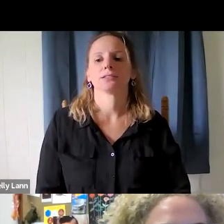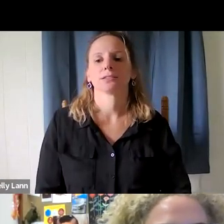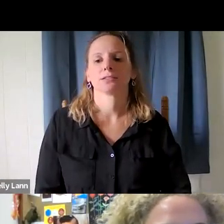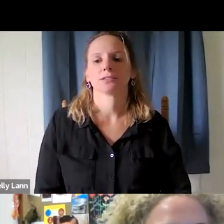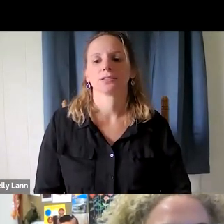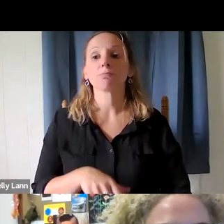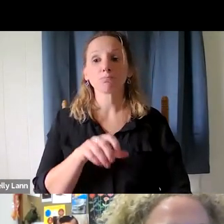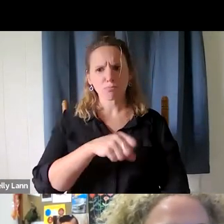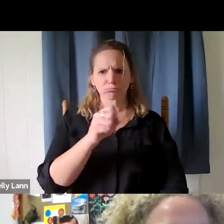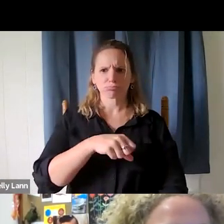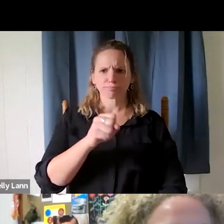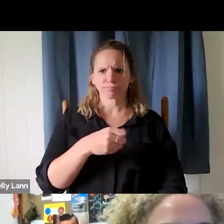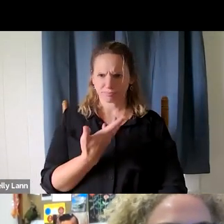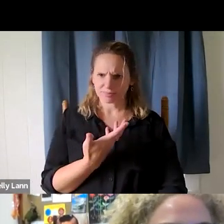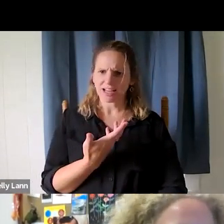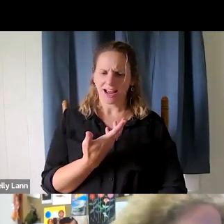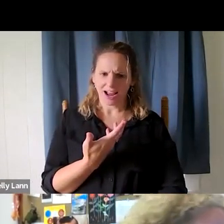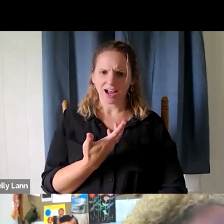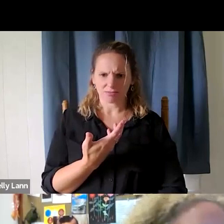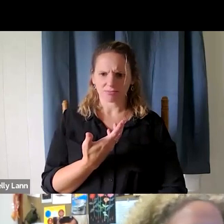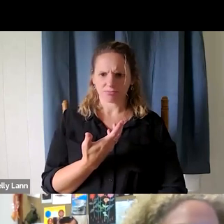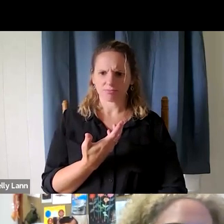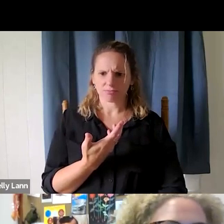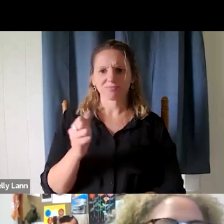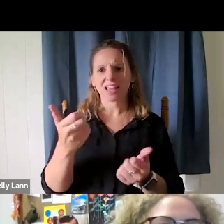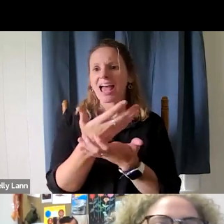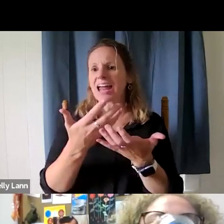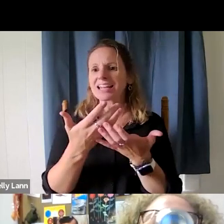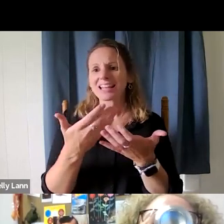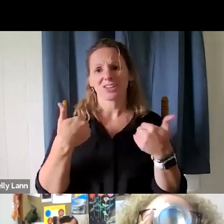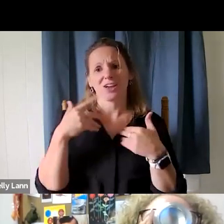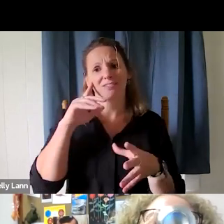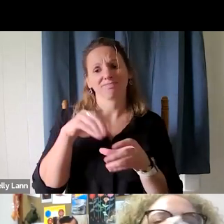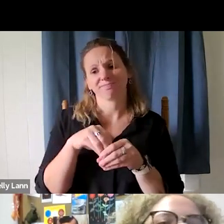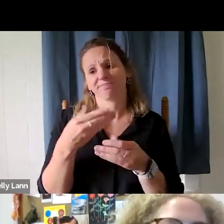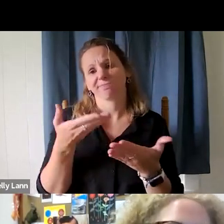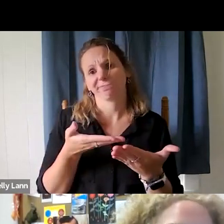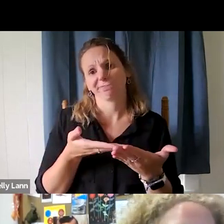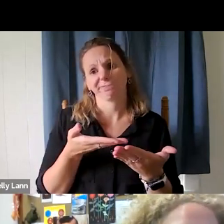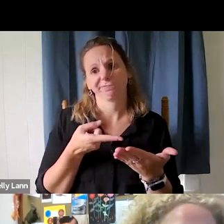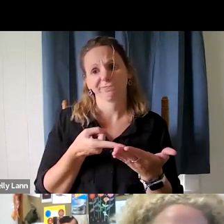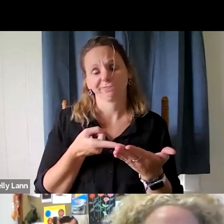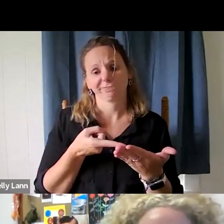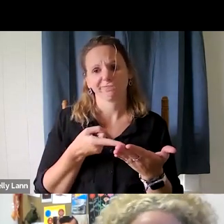Sí, absolutamente. Es decir, en general, cualquier cosa que ustedes tengan ahí es super útil